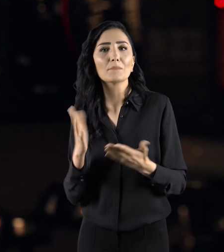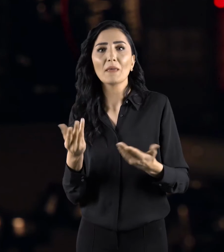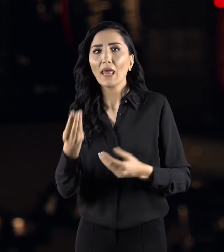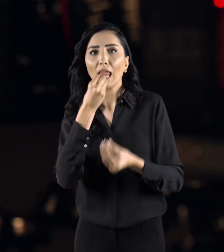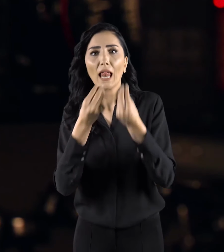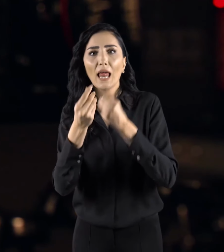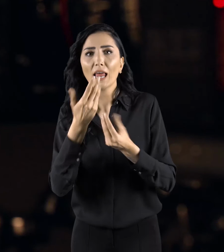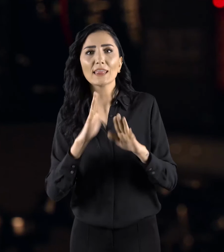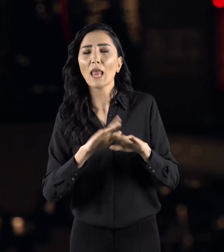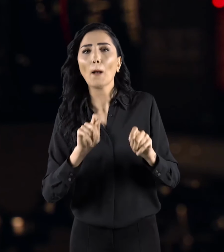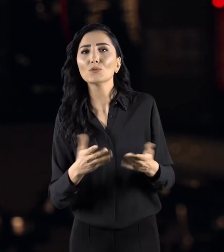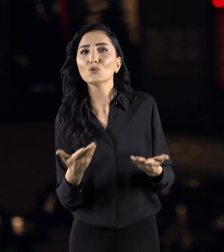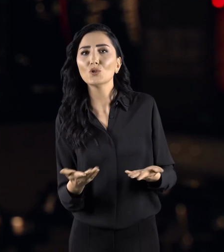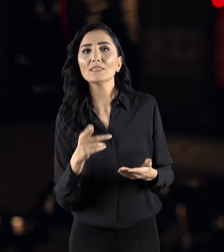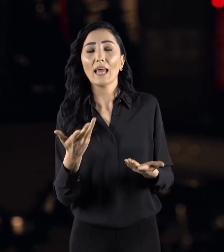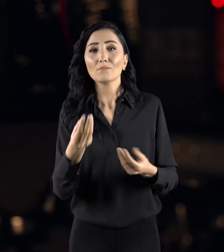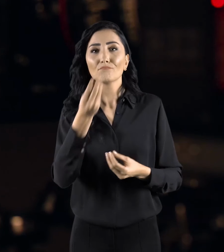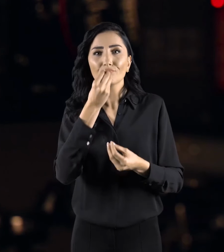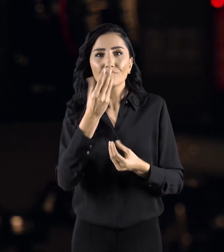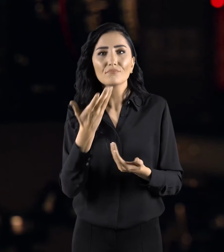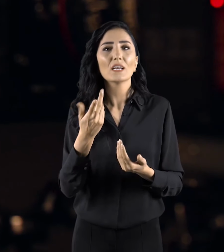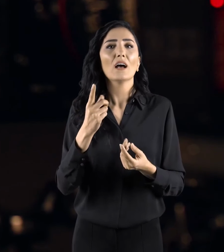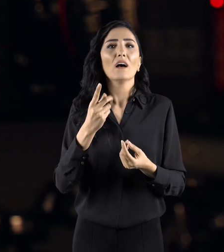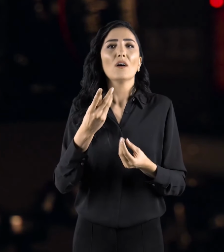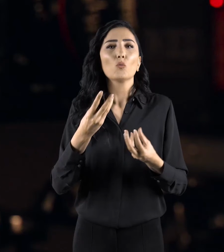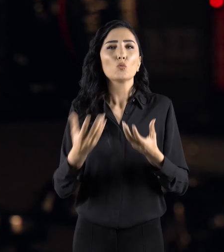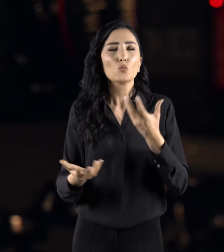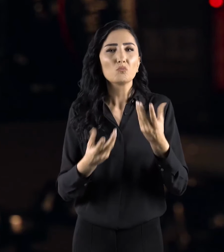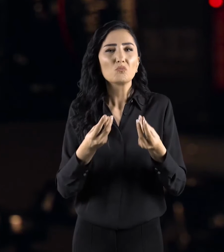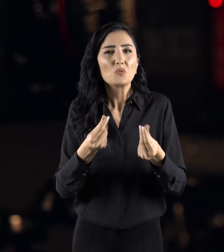peki gıdaları ne yapacağız? Gıdalarda eğer kuruma, yanma ya da